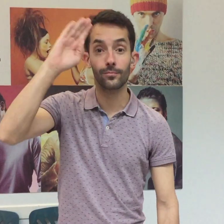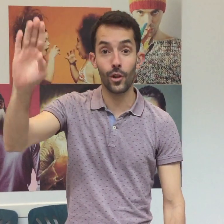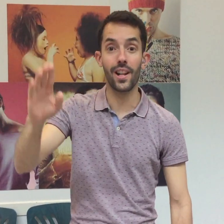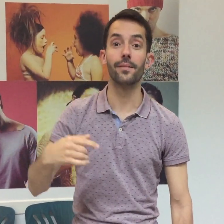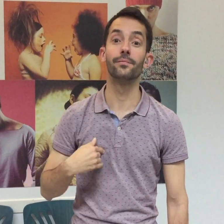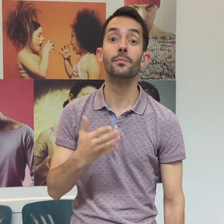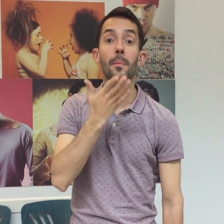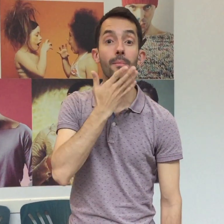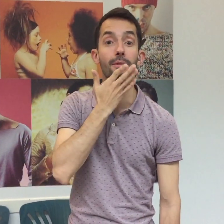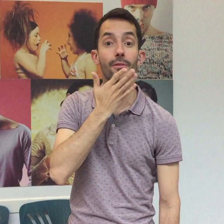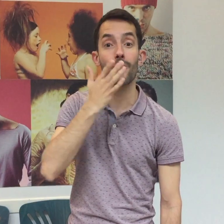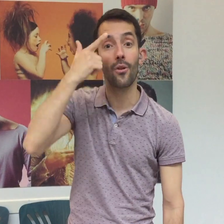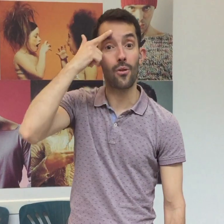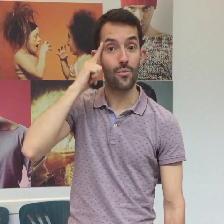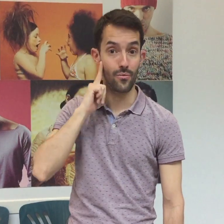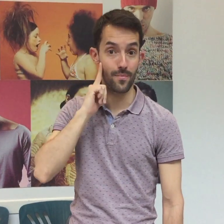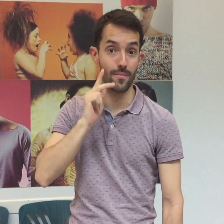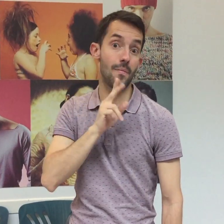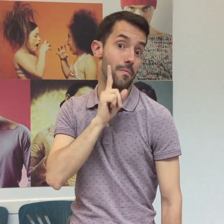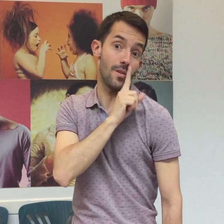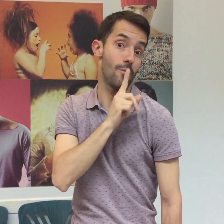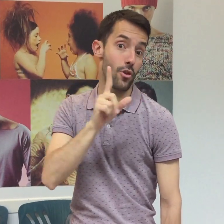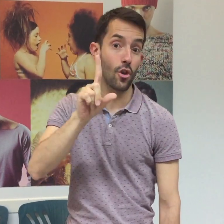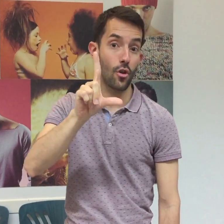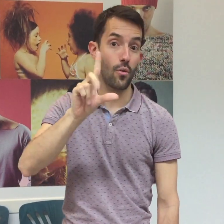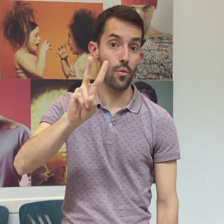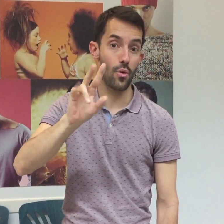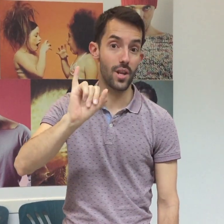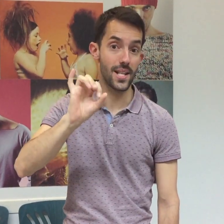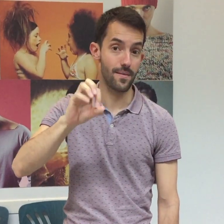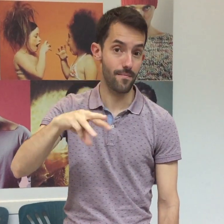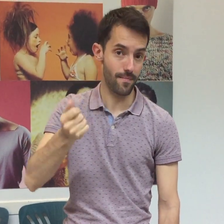¡Hola! Mi nombre es Luisma,